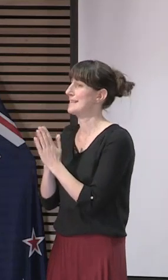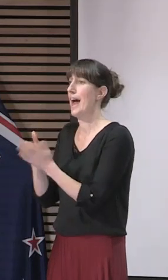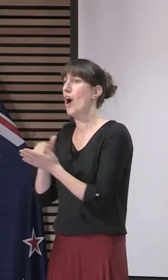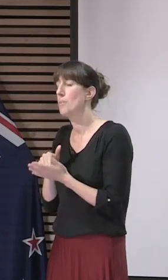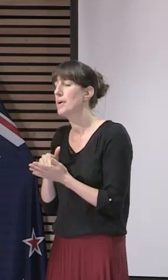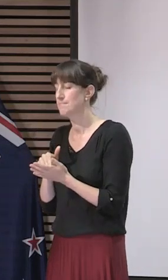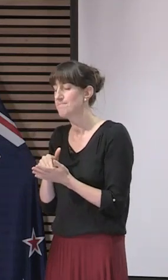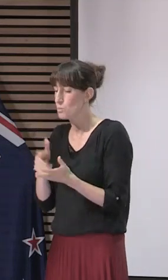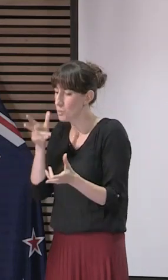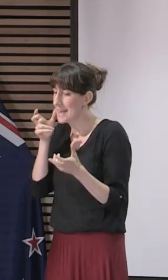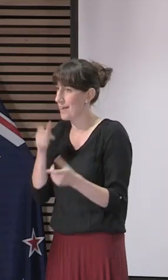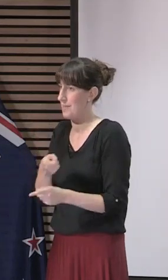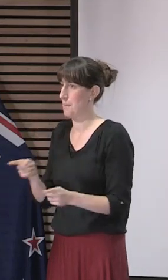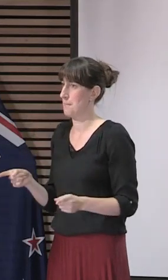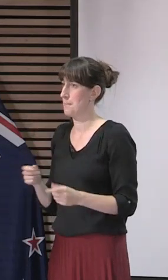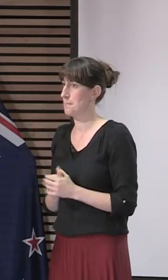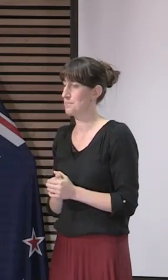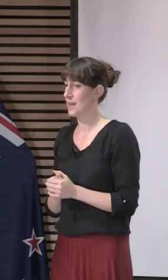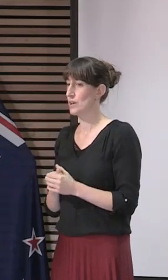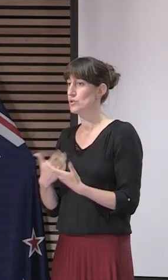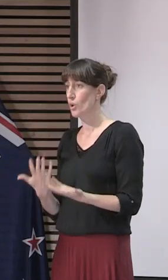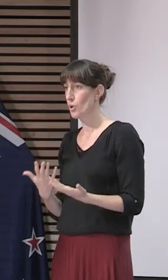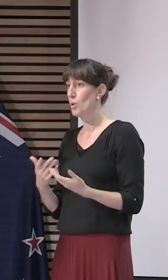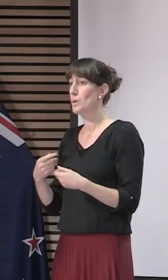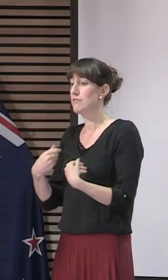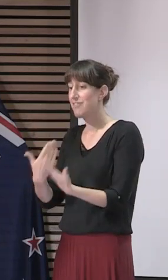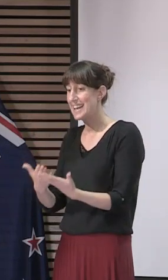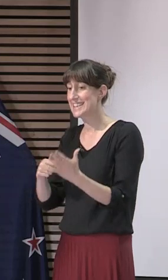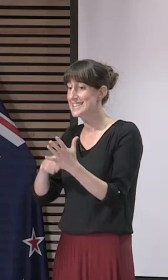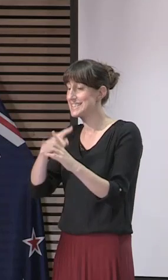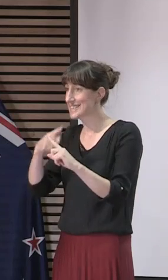kei te kaha taatau ki te mahi i nga mahi ka paahitia e nga roopu ki tetahi riihi arai ki te whakaaro ki nga huihuinga kua oti te tuhituhi, i tetahi